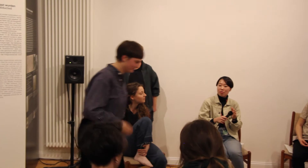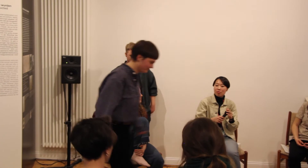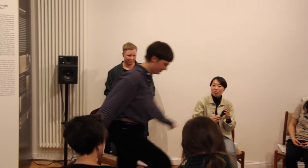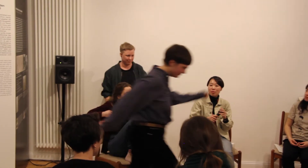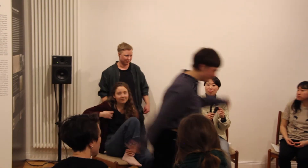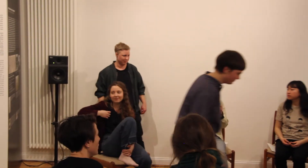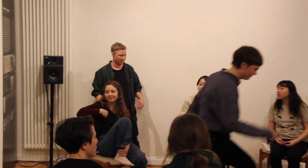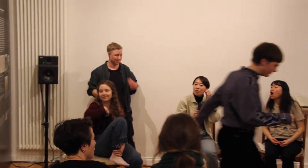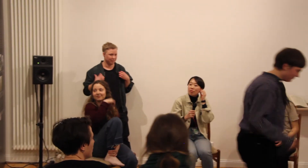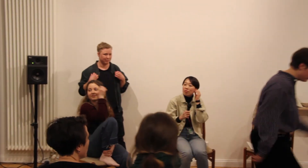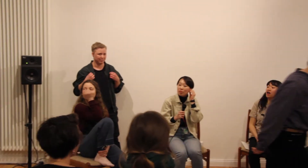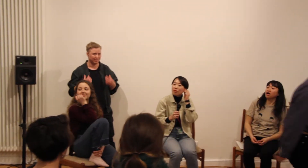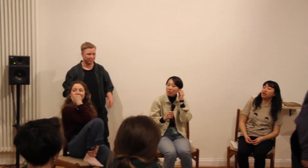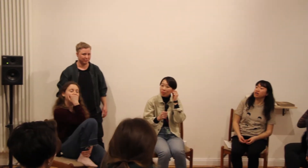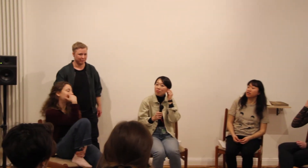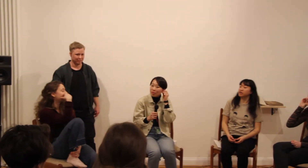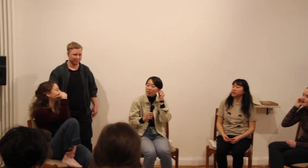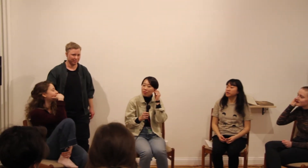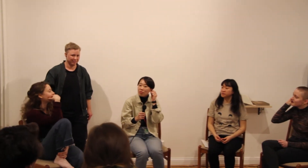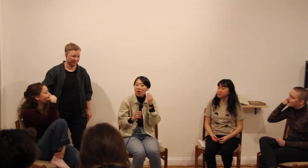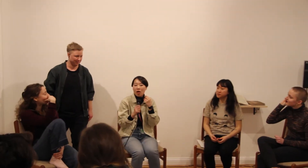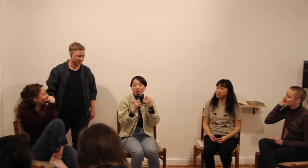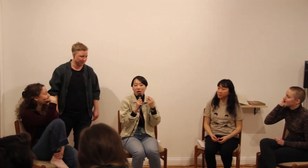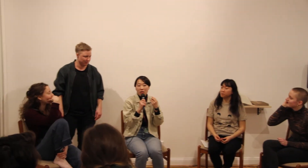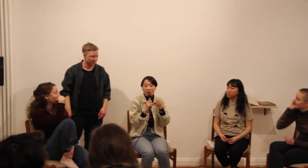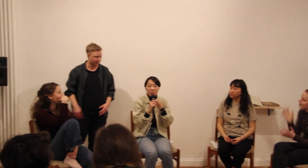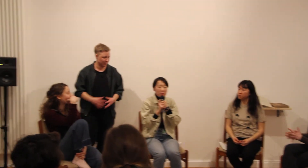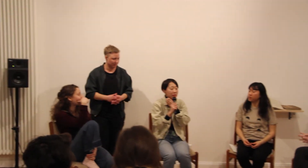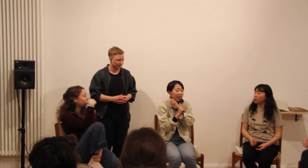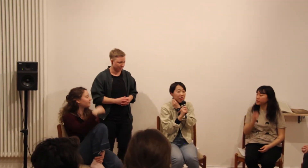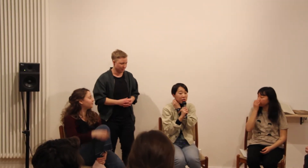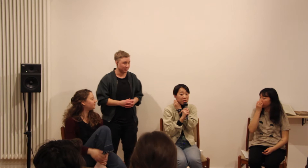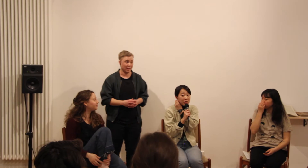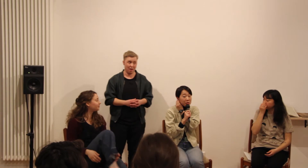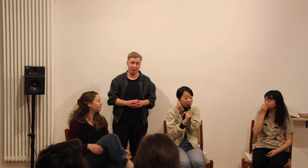Und deswegen ist die Frage ob es eine Veränderung gibt? Eine sehr Große.